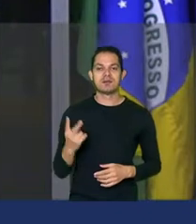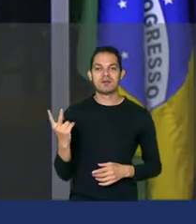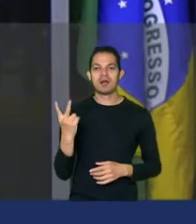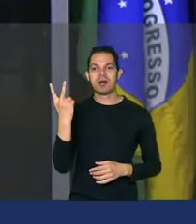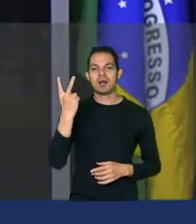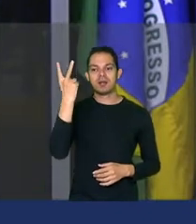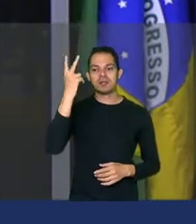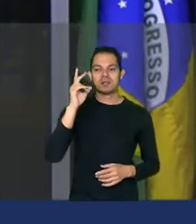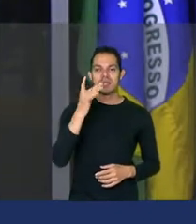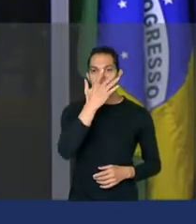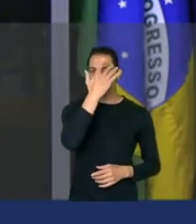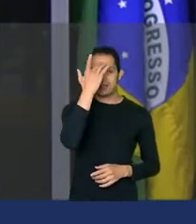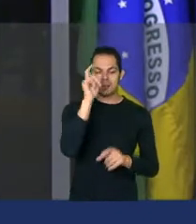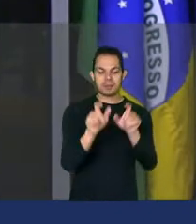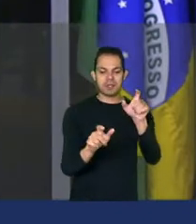ENTIDADES FILANTRÓPICAS, QUERO VALORIZAR UM A UM AS